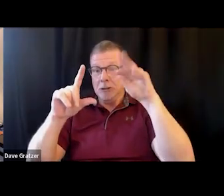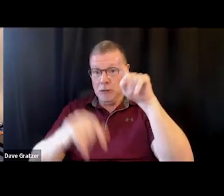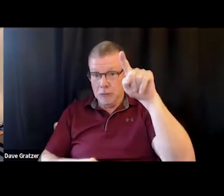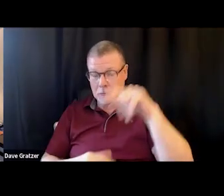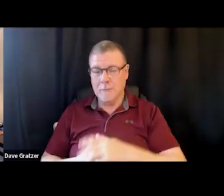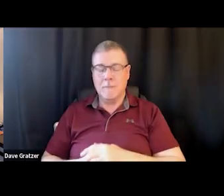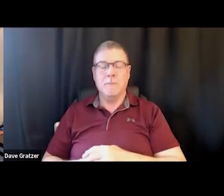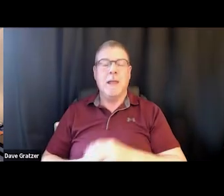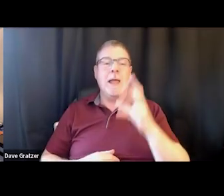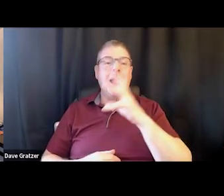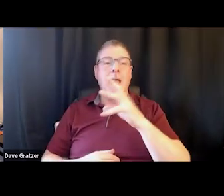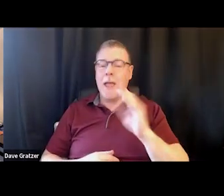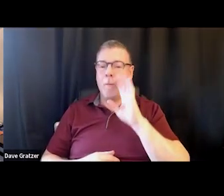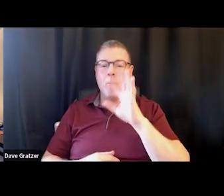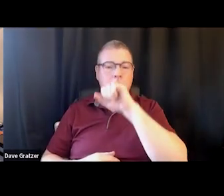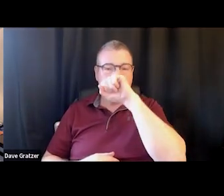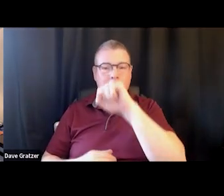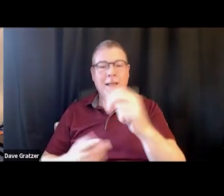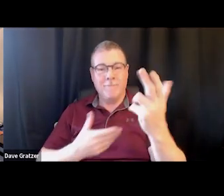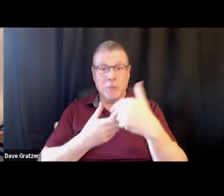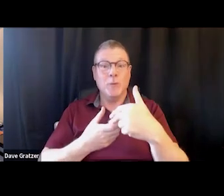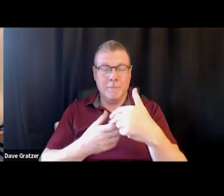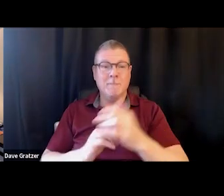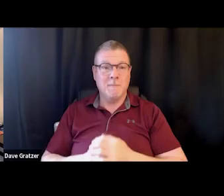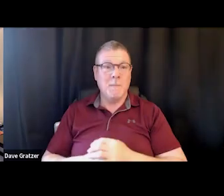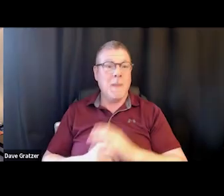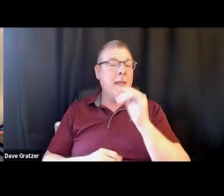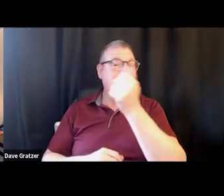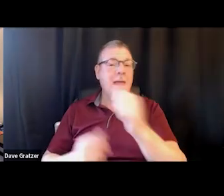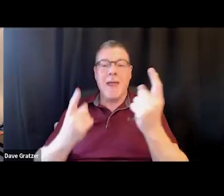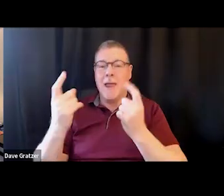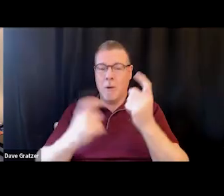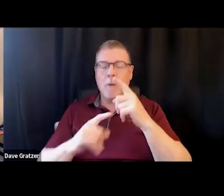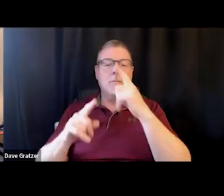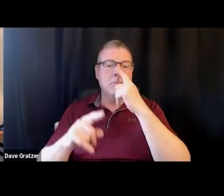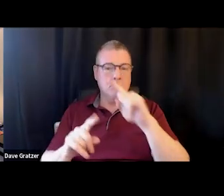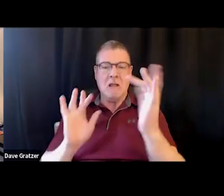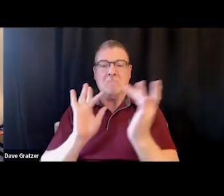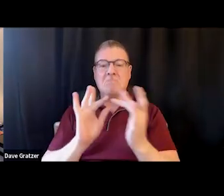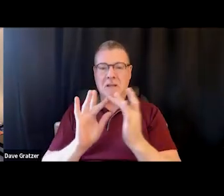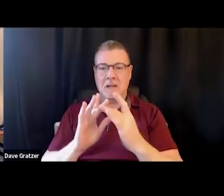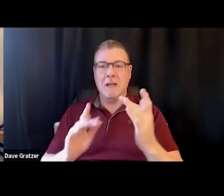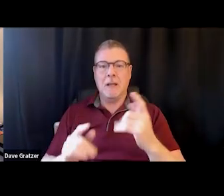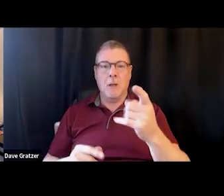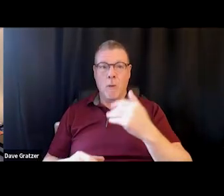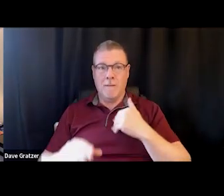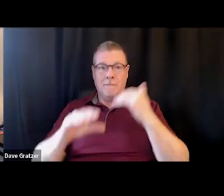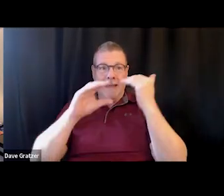y nos encantaría tenerlos como miembros. Y si tienen alguna pregunta, pueden simplemente contactarnos. Tienen mi correo electrónico en las diapositivas,